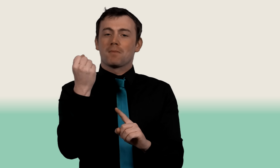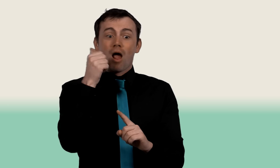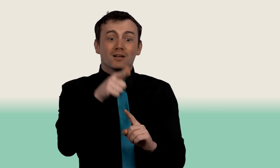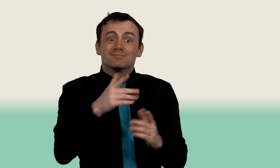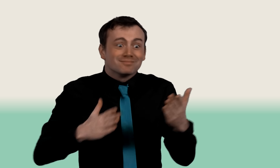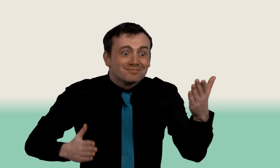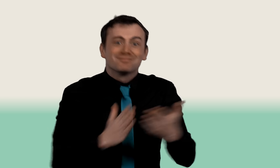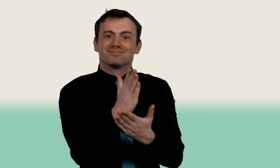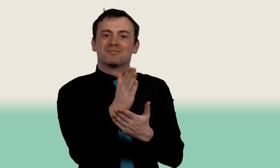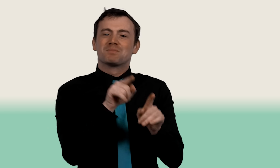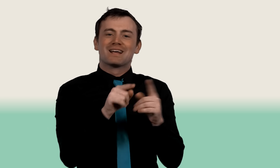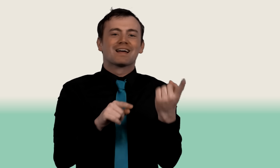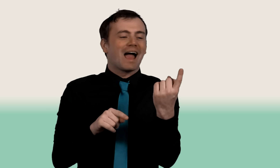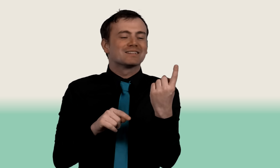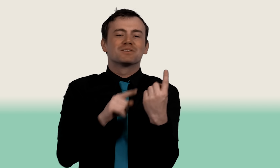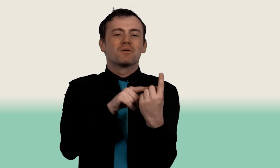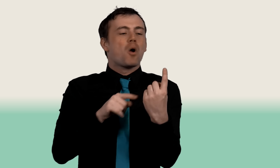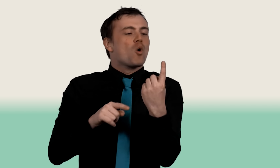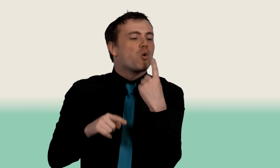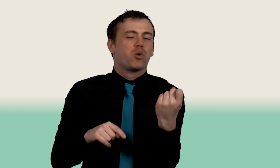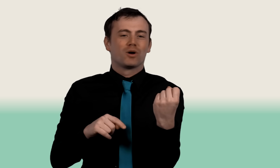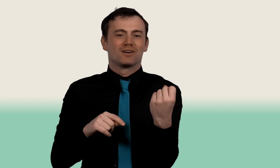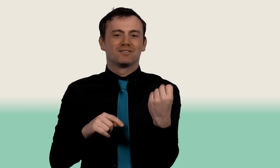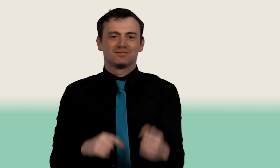Als de uitdaging geslaagd is, wordt het bijhorende kaarsje uitgeblazen.